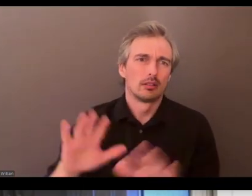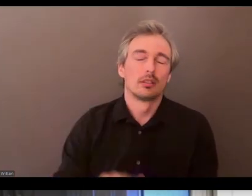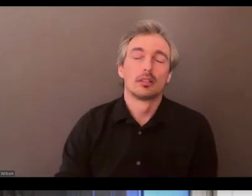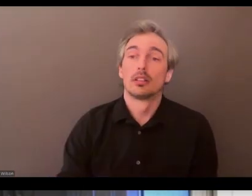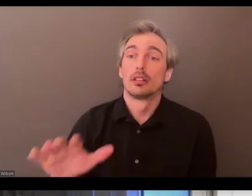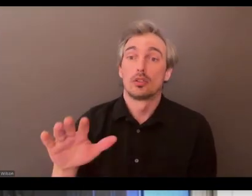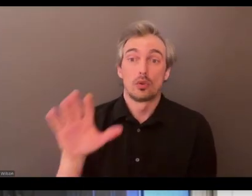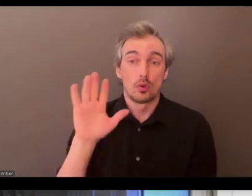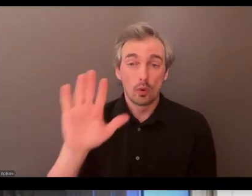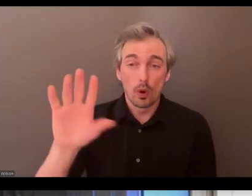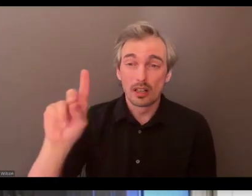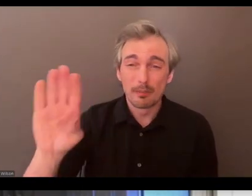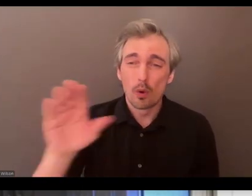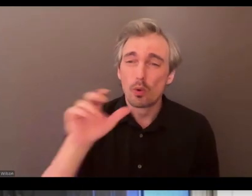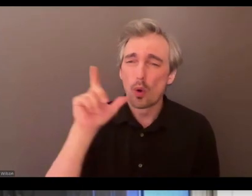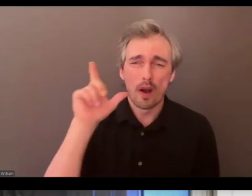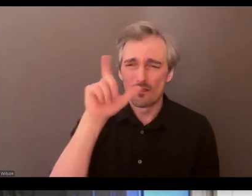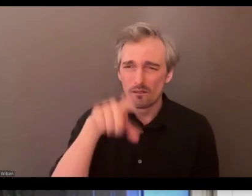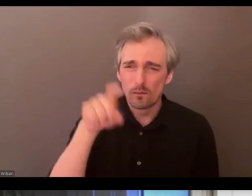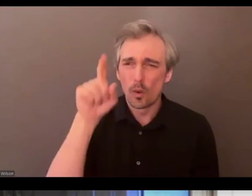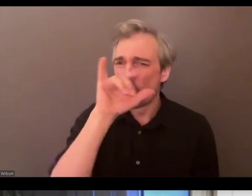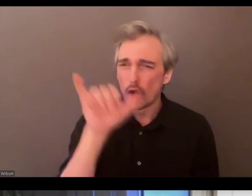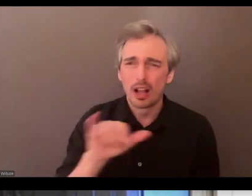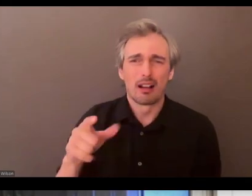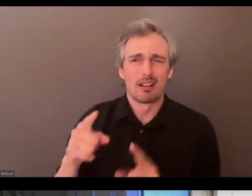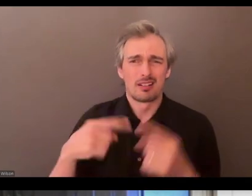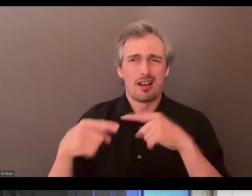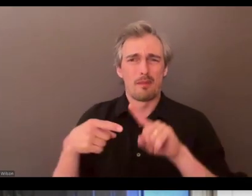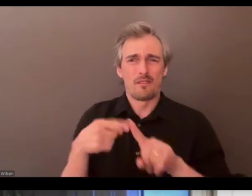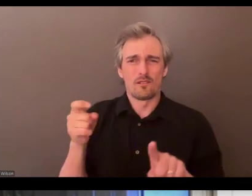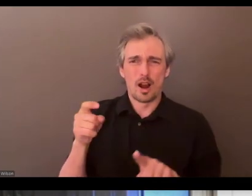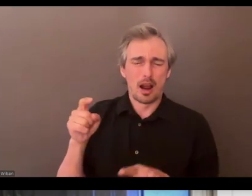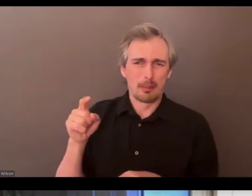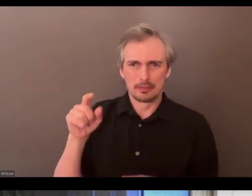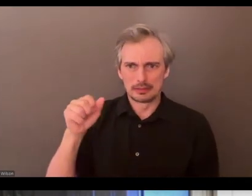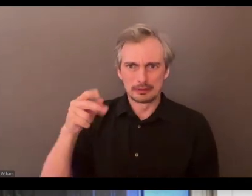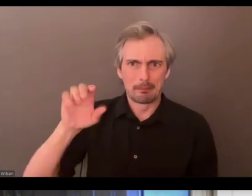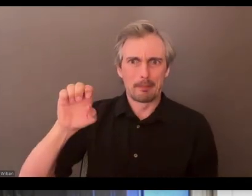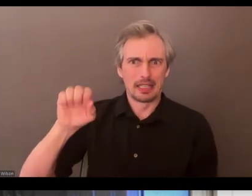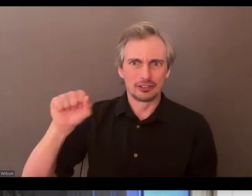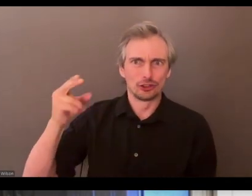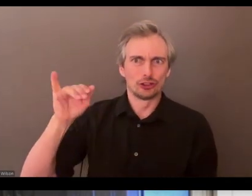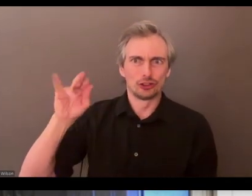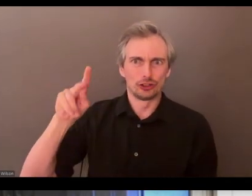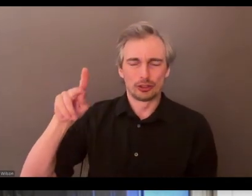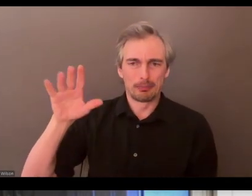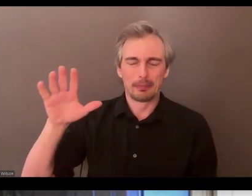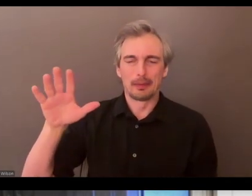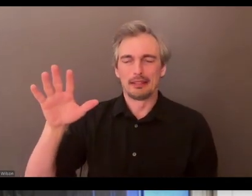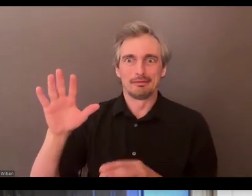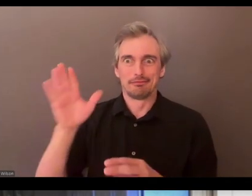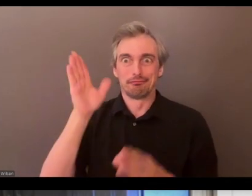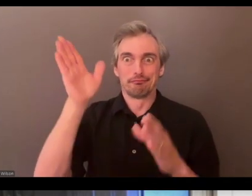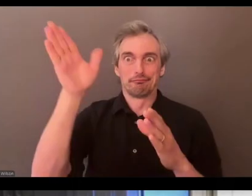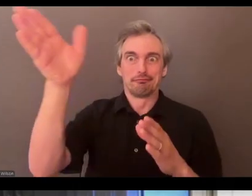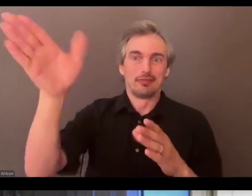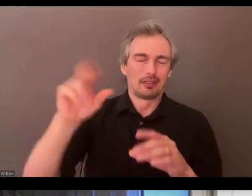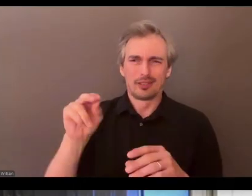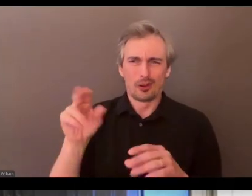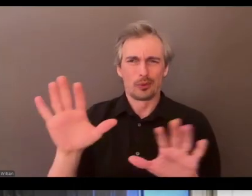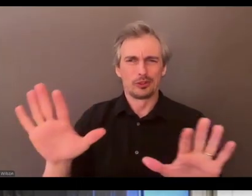余白を設けて、読者の目が各デ ータエリアを理解し、どこ から始まりどこで終わるかを把握できるようにしましょう。